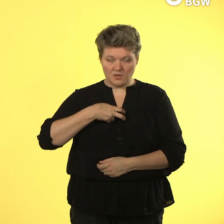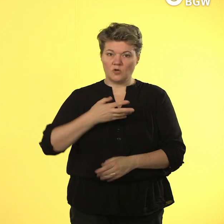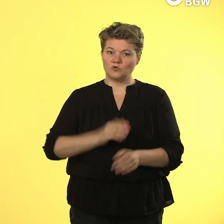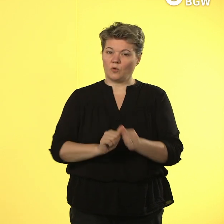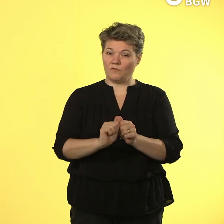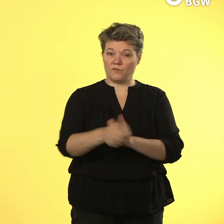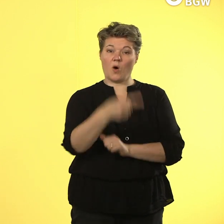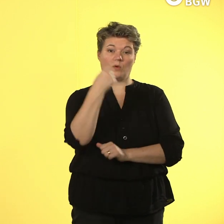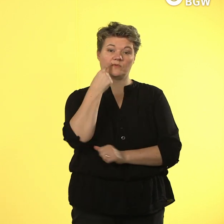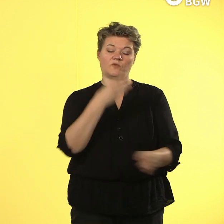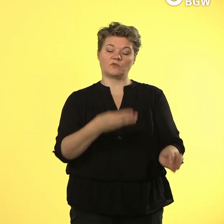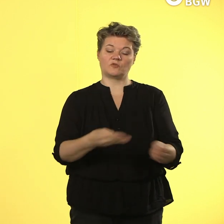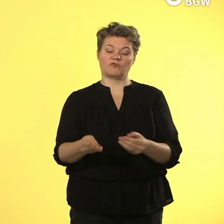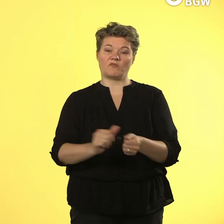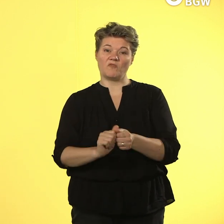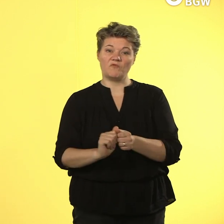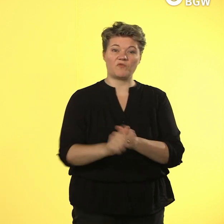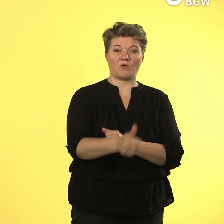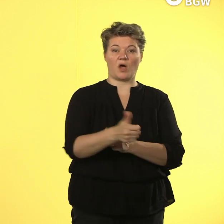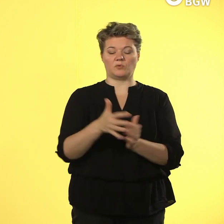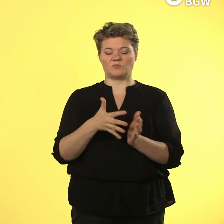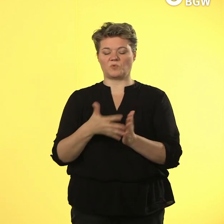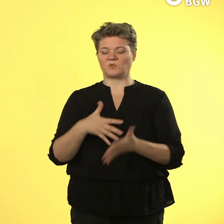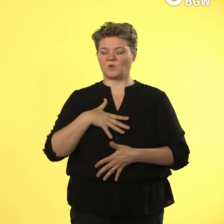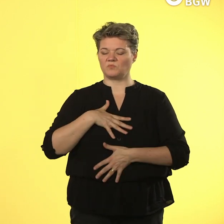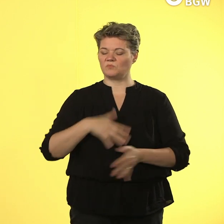Und ich weiß, das war nicht gut für mich. Es ging mir selten so schlecht wie da.